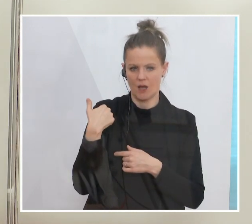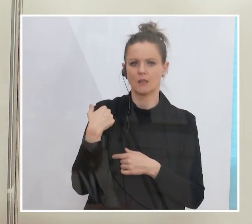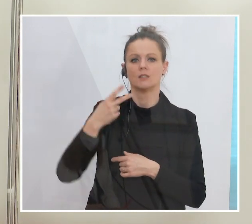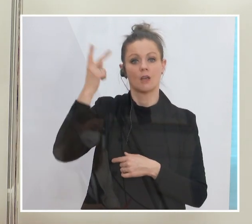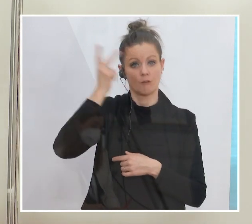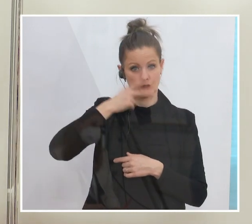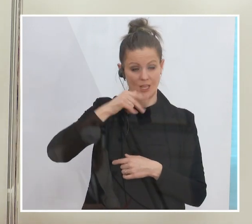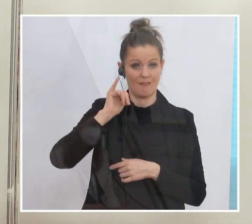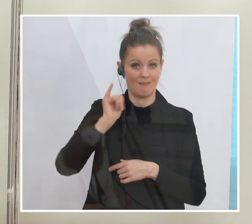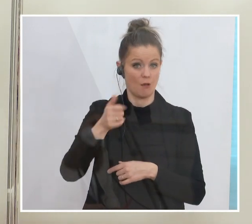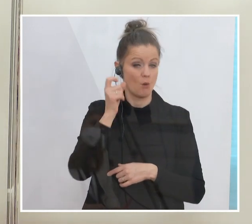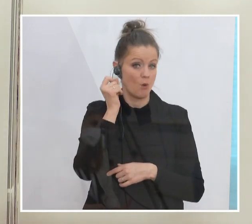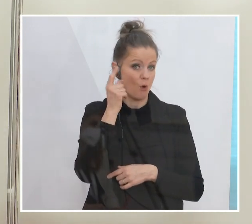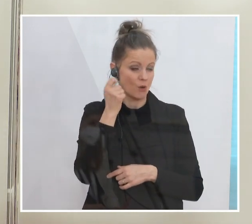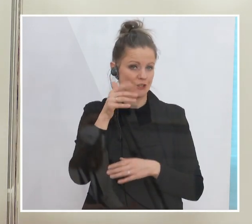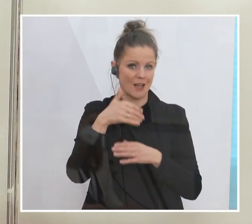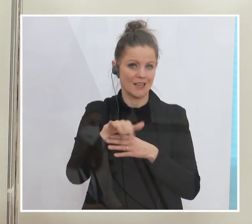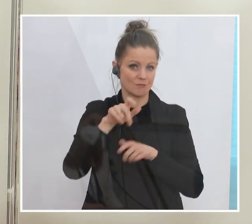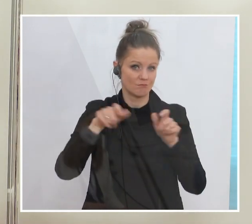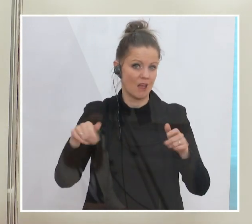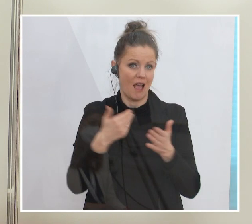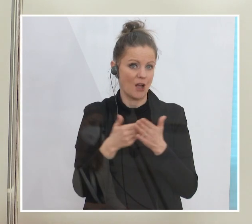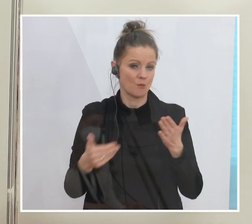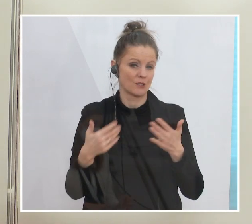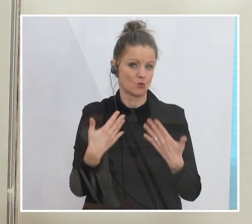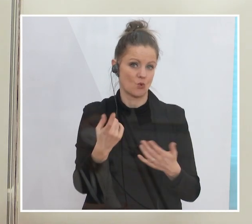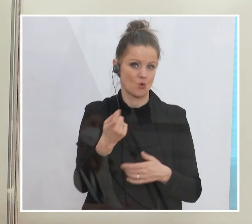und das war auch logisch, dass die Gastronomen so argumentieren werden, was die unterschiedlichen